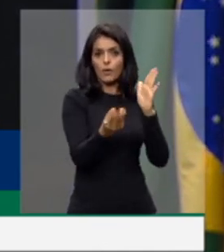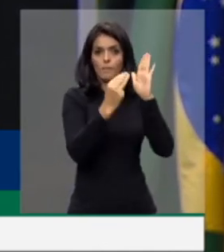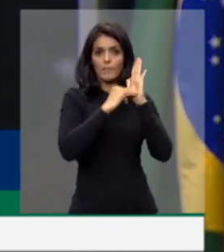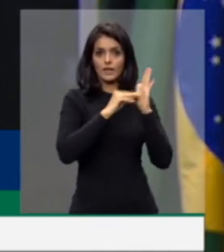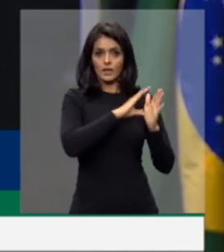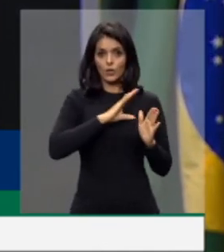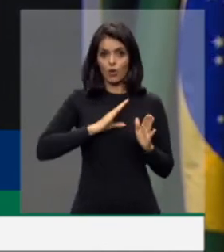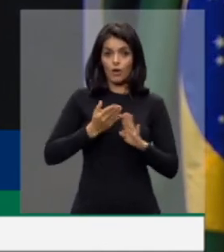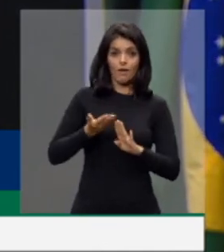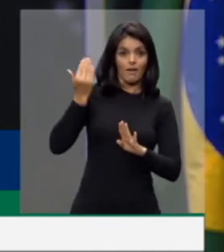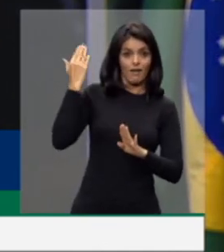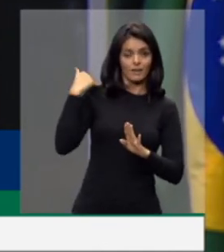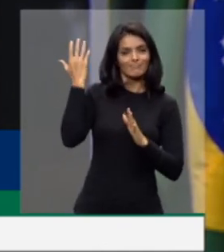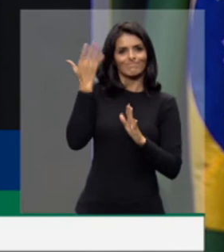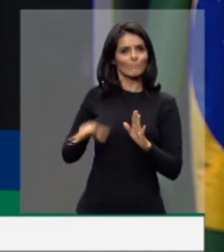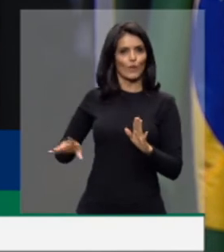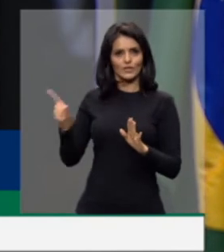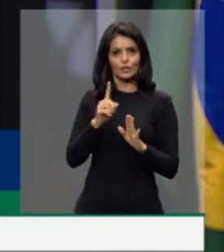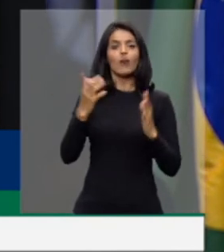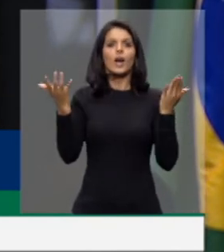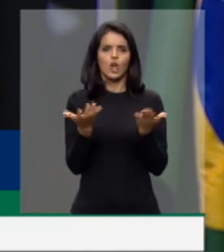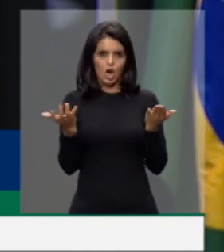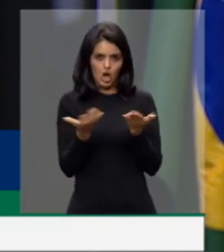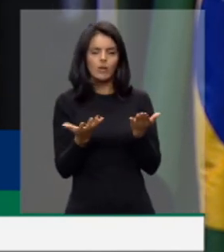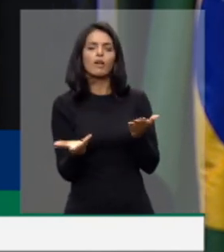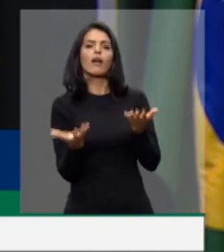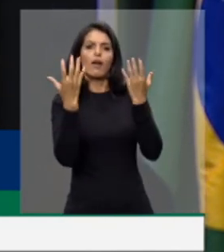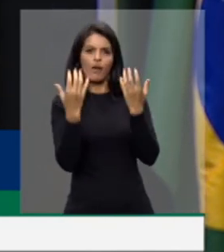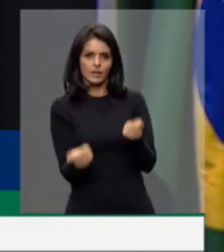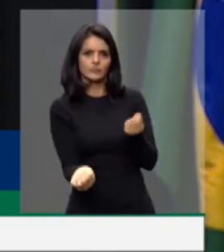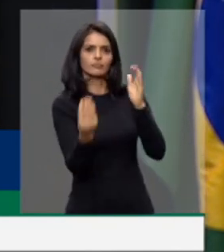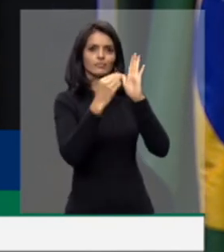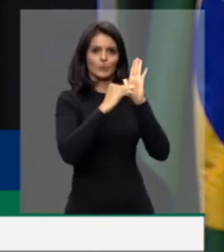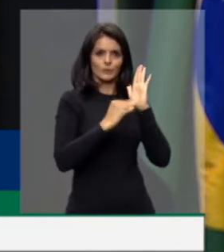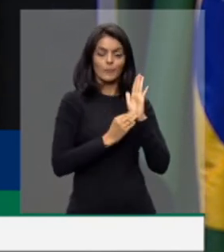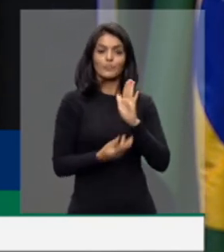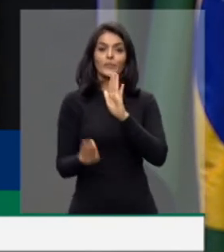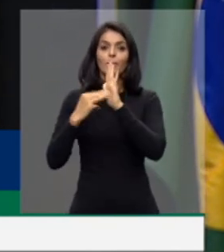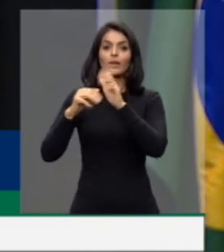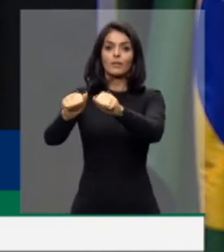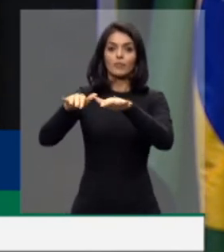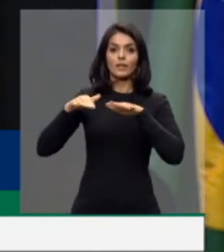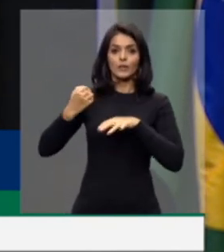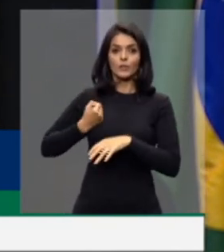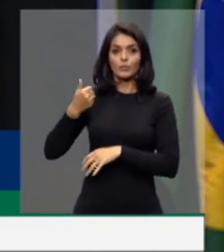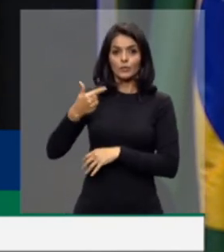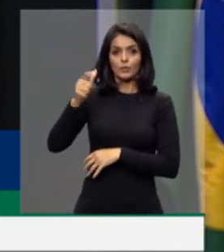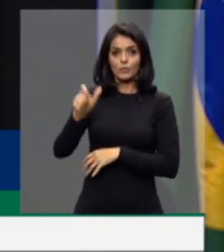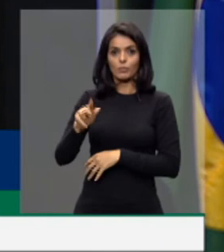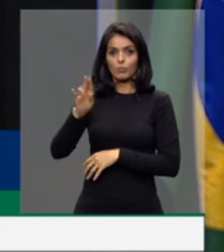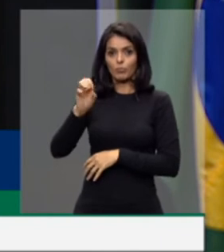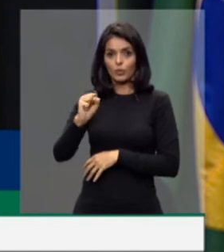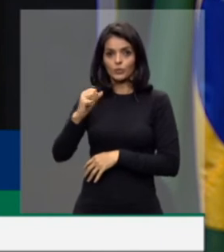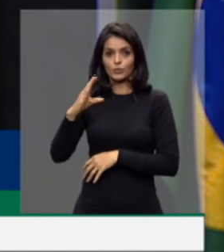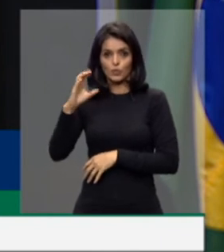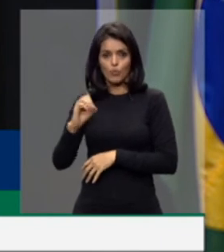PARTIR DO ACOLHIMENTO DE EMENDA DE PLENÁRIO IDÉIA REVISÃO DE POSICIONAMENTO A RESPEITO DE ALGUMAS EMENDAS DE COMISSÃO ANTERIORMENTE